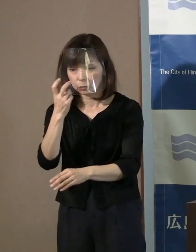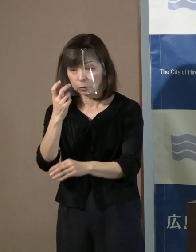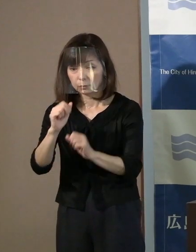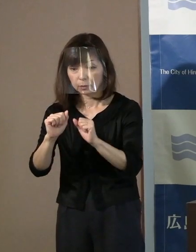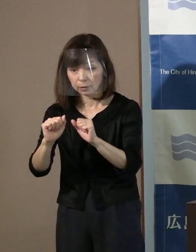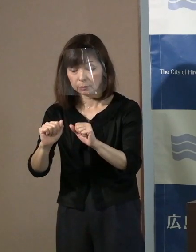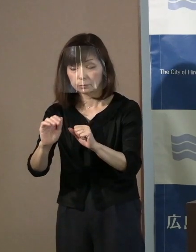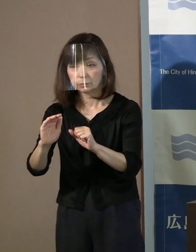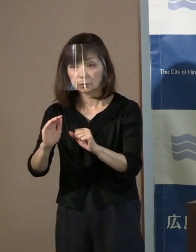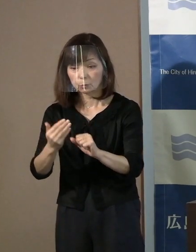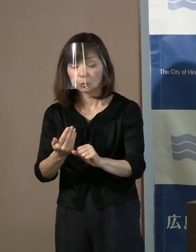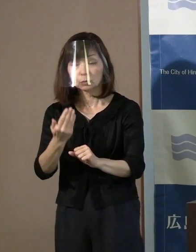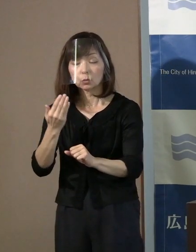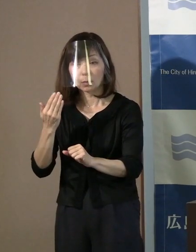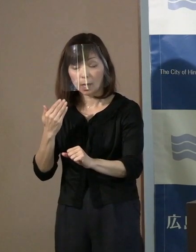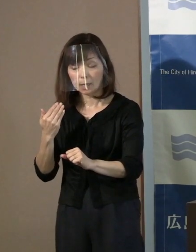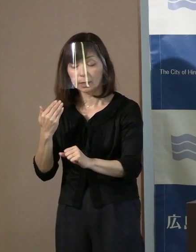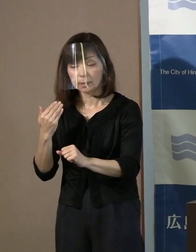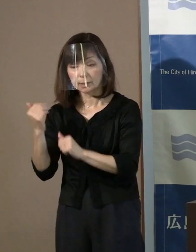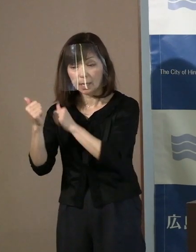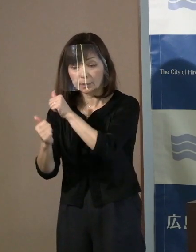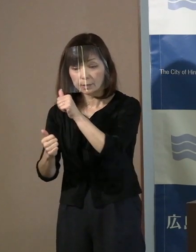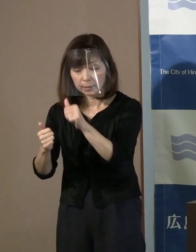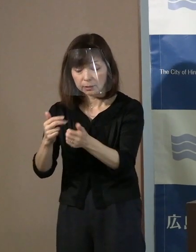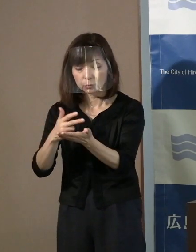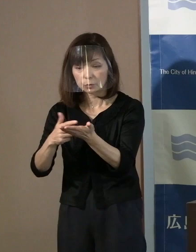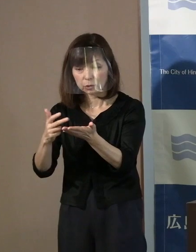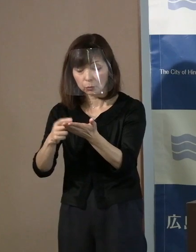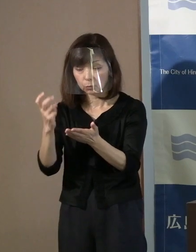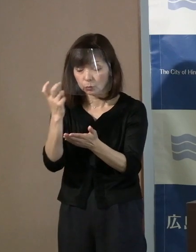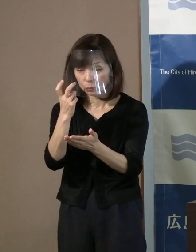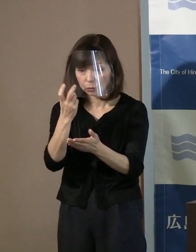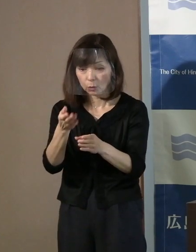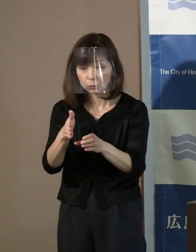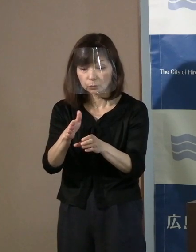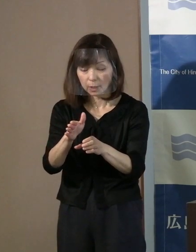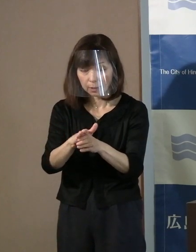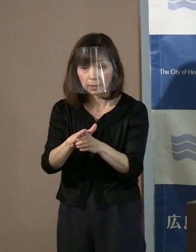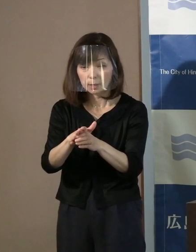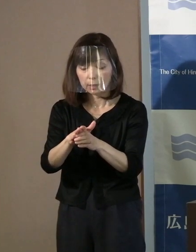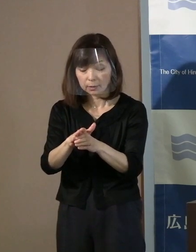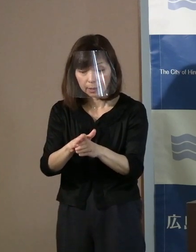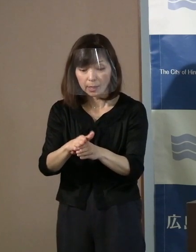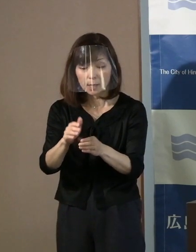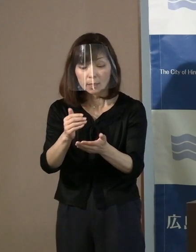その前に事前の歴史資料や調査も含めて､ 遺跡の内容は把握した上で検討したことで､